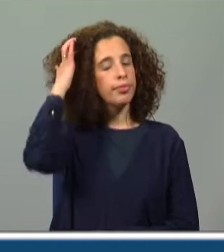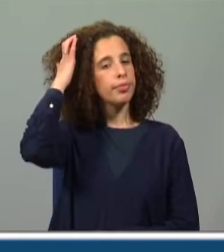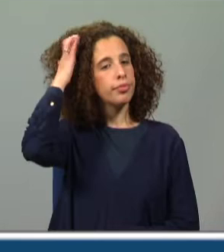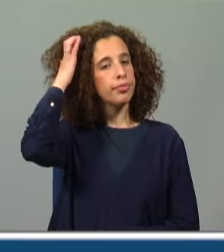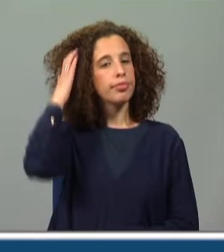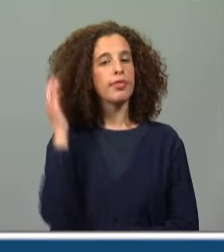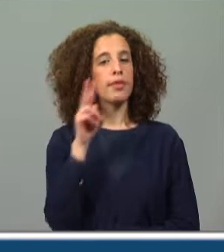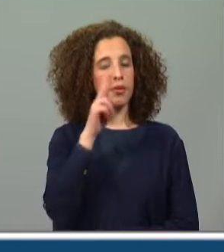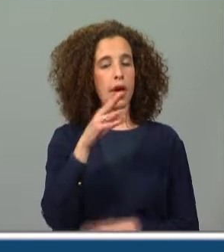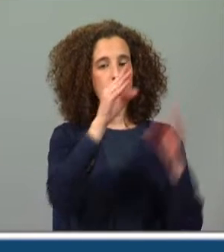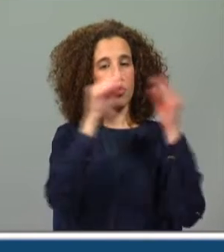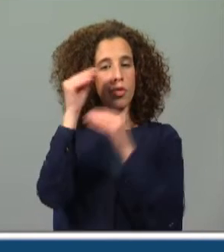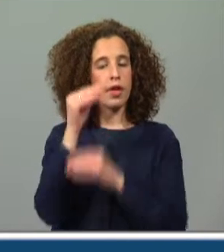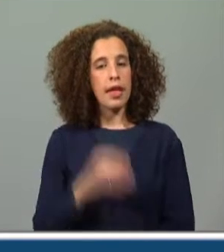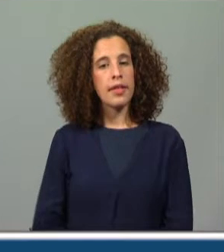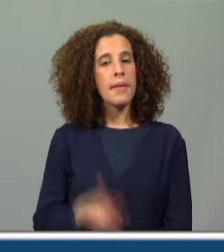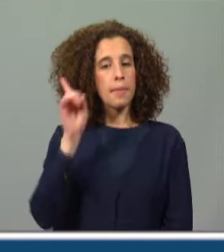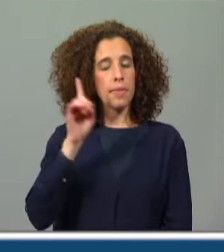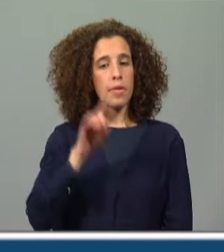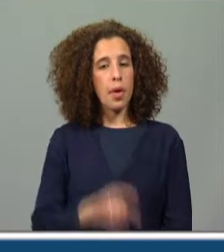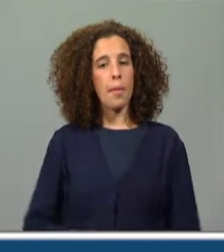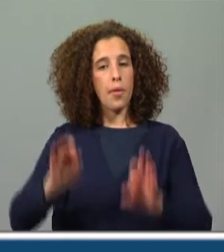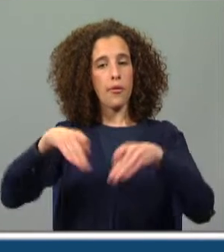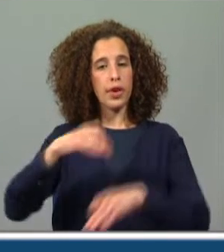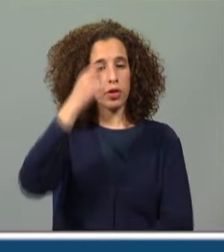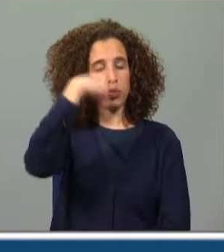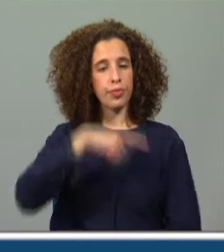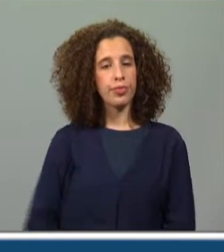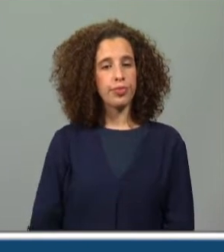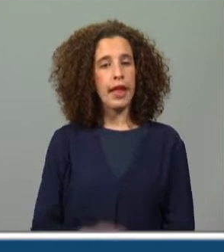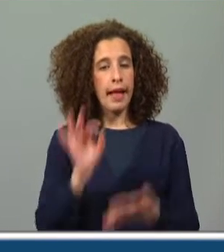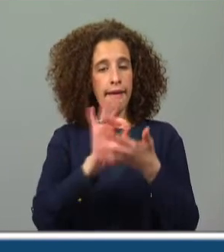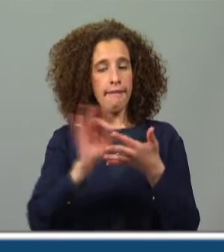identificar personagem determinante para o desenlace do conto caracteriza essa 識別關鍵字符故事的結局就是這樣描述的